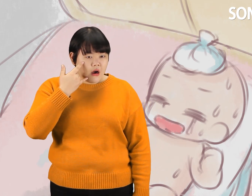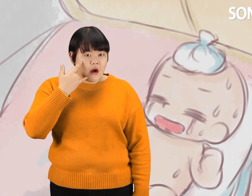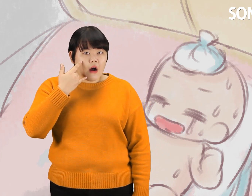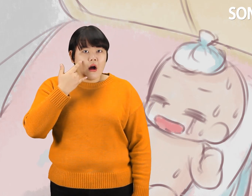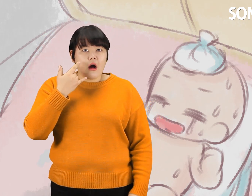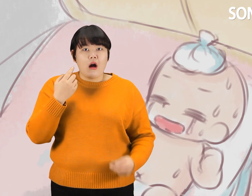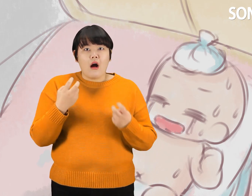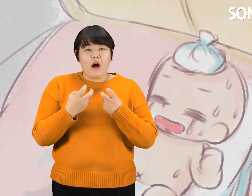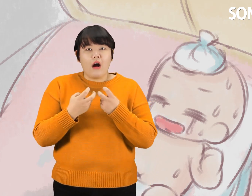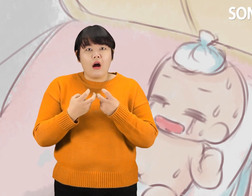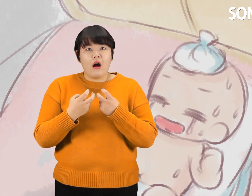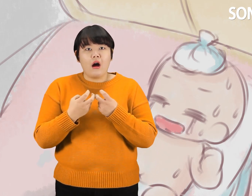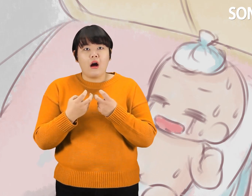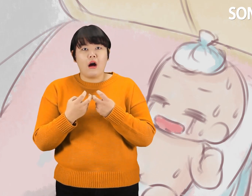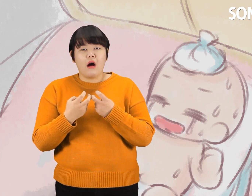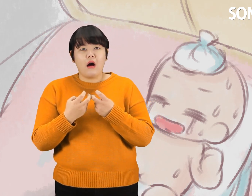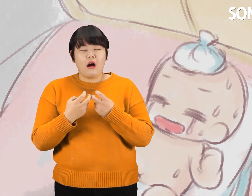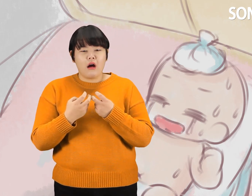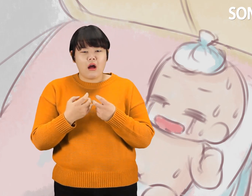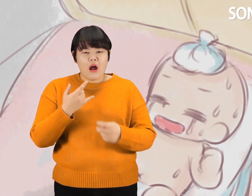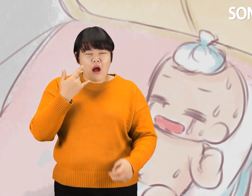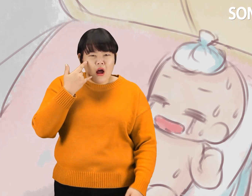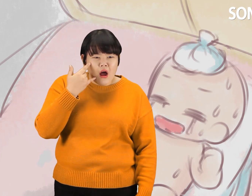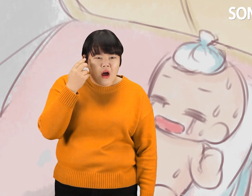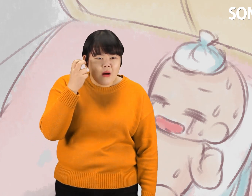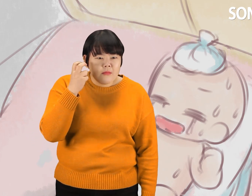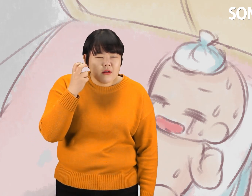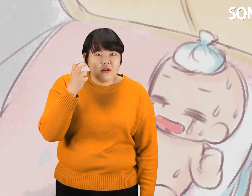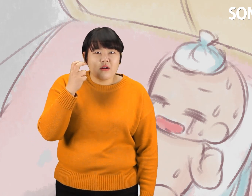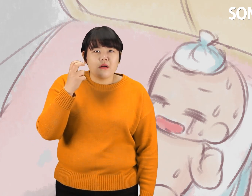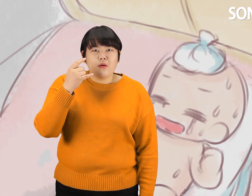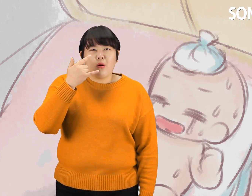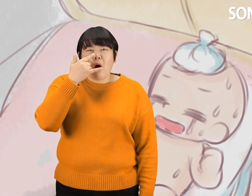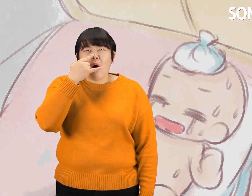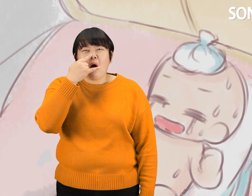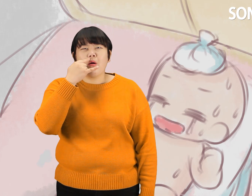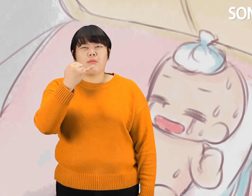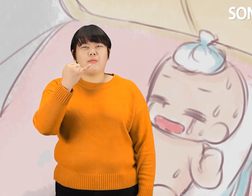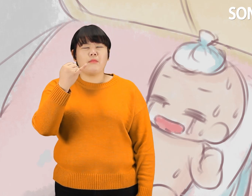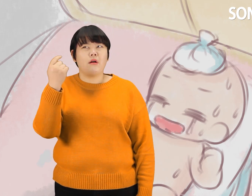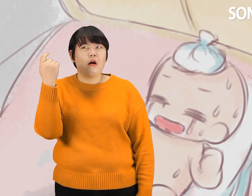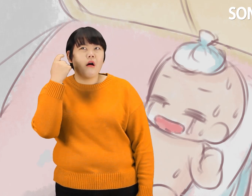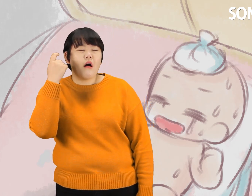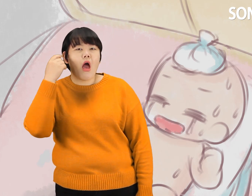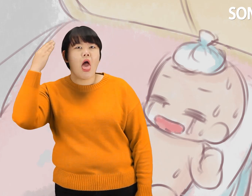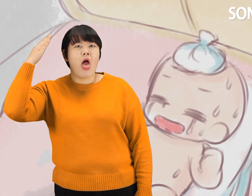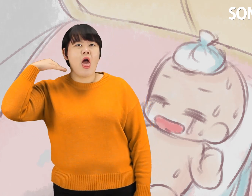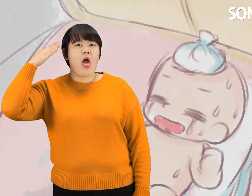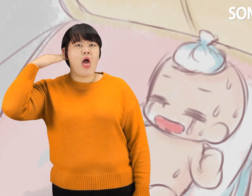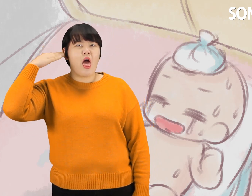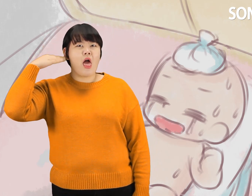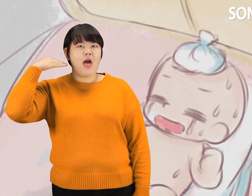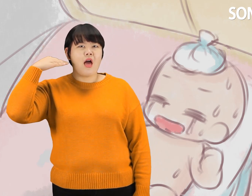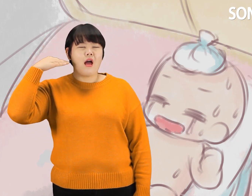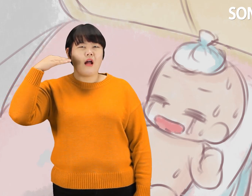ヘレンは母親の声が聞こえないようでした。